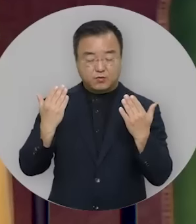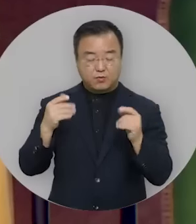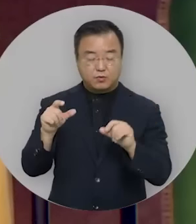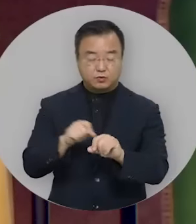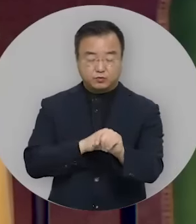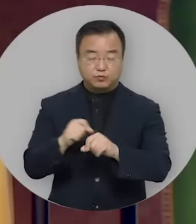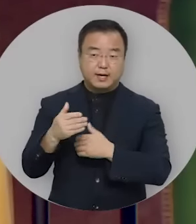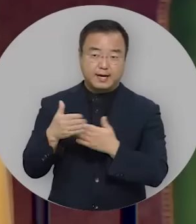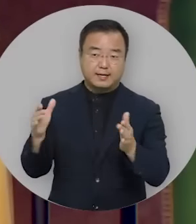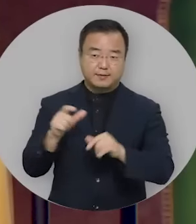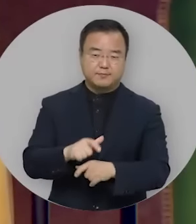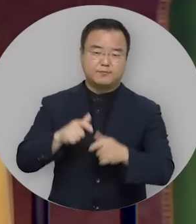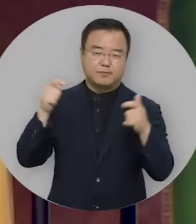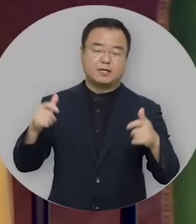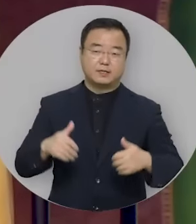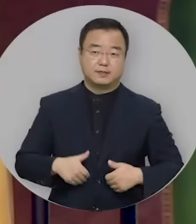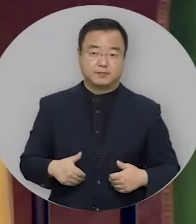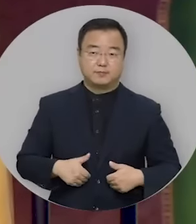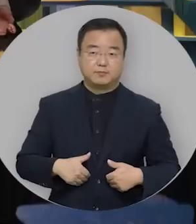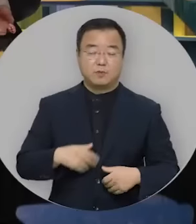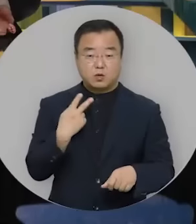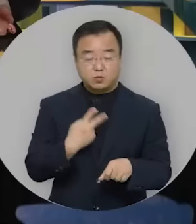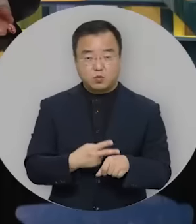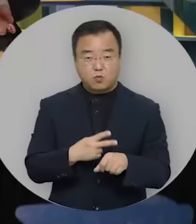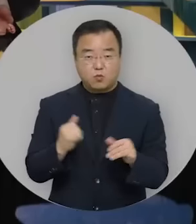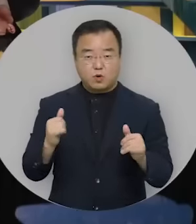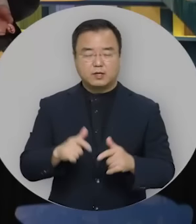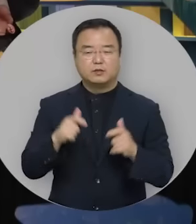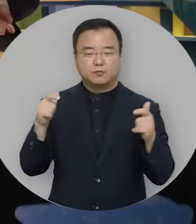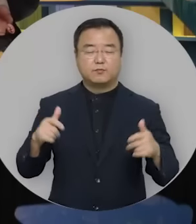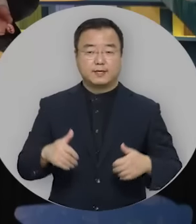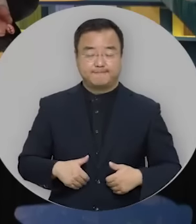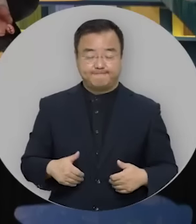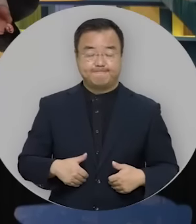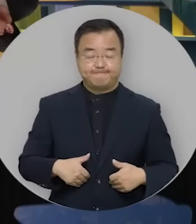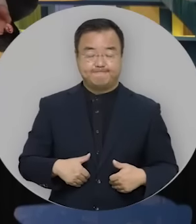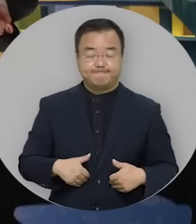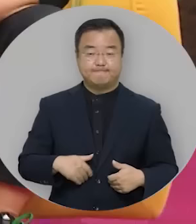앞으로 계속 확대해야 할 것 같고 특수교사 확충 부분도